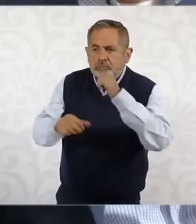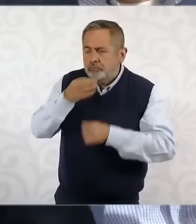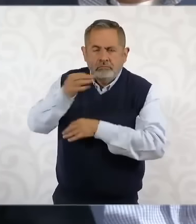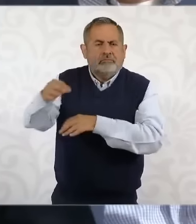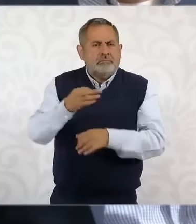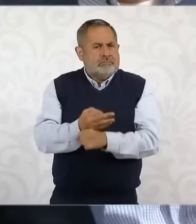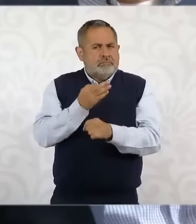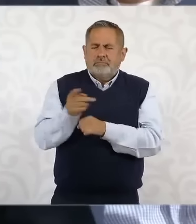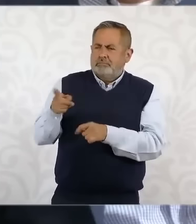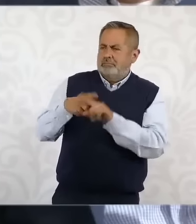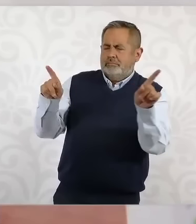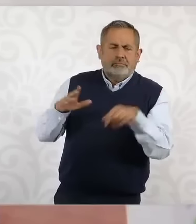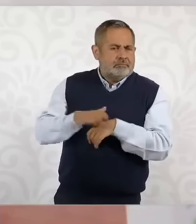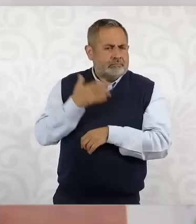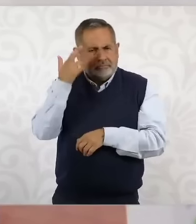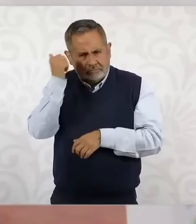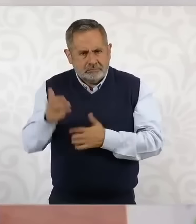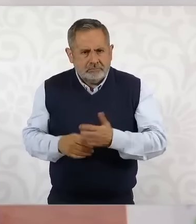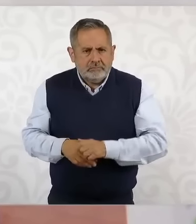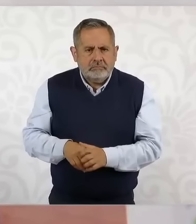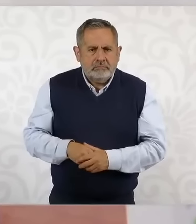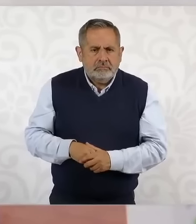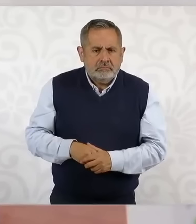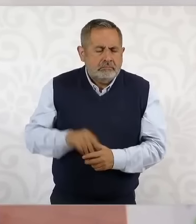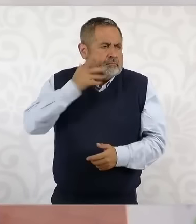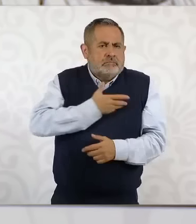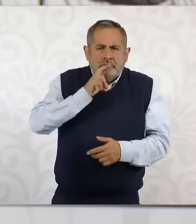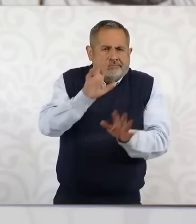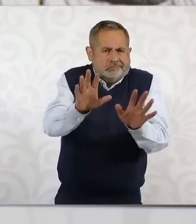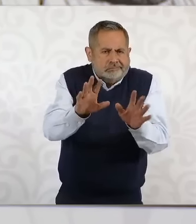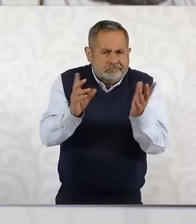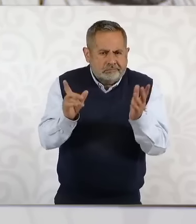¿por qué la demora, presidente? Pues porque estaba analizando los perfiles de las compañeras,